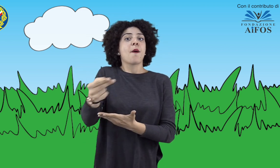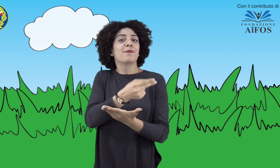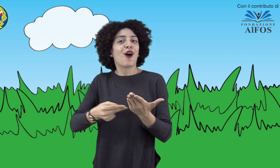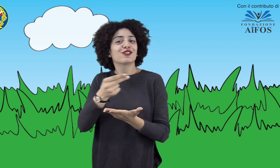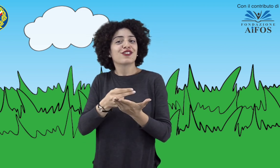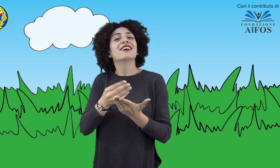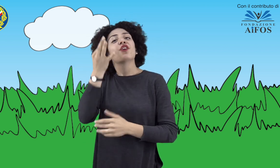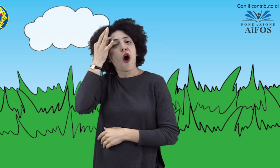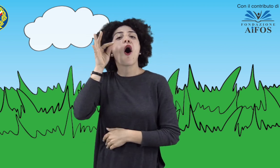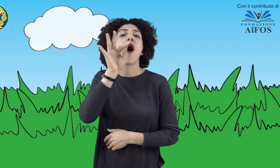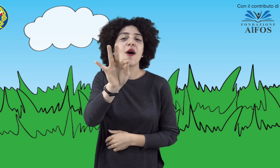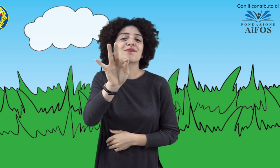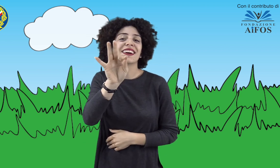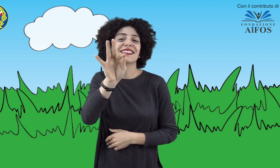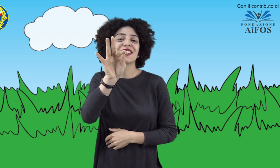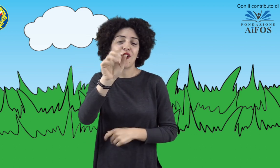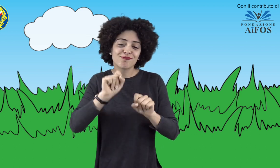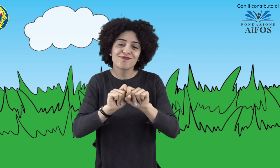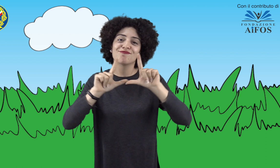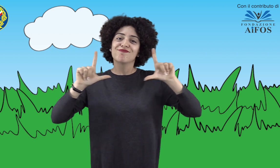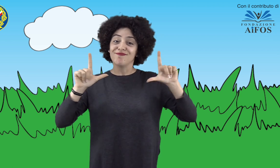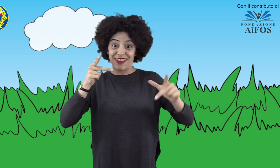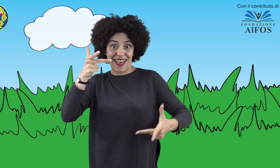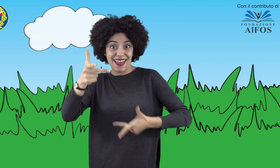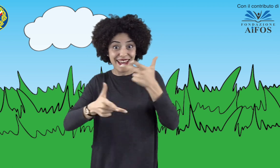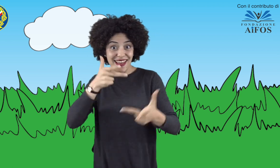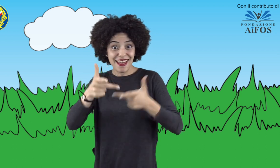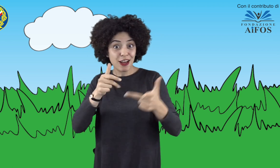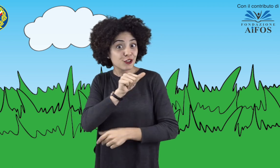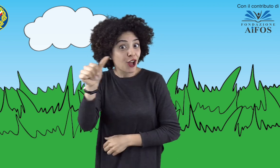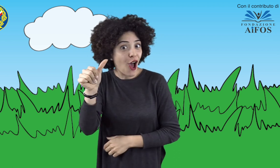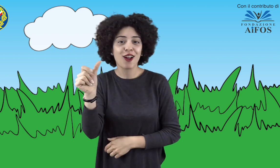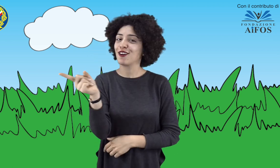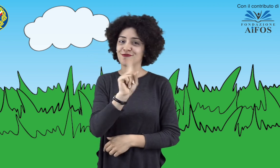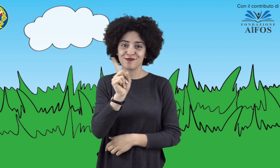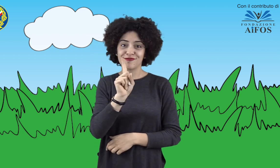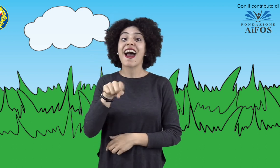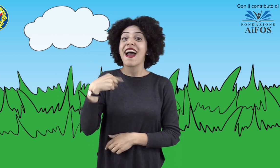Ora, grazie a questo progetto, verranno realizzati dei video in lingua dei segni, ma non solo...